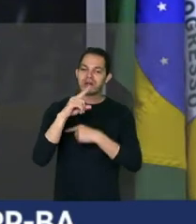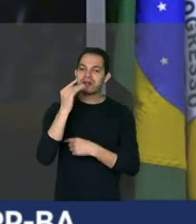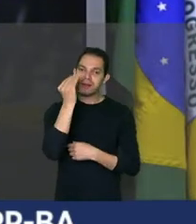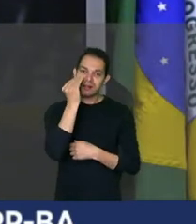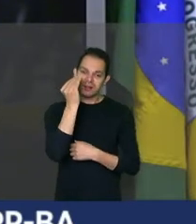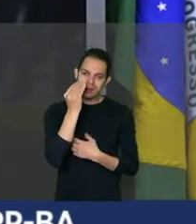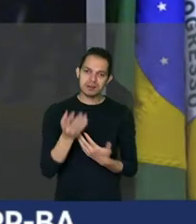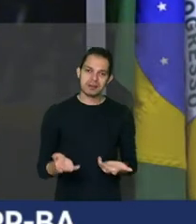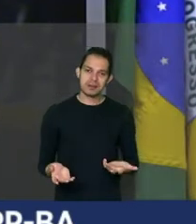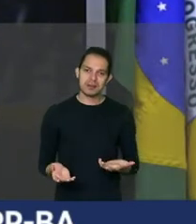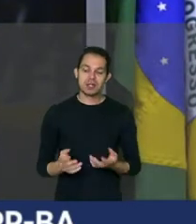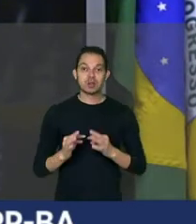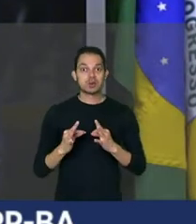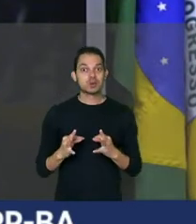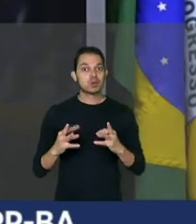ESSA PANDEMIA DA COVID 19. TODOS ESTÃO ASSISTINDO A